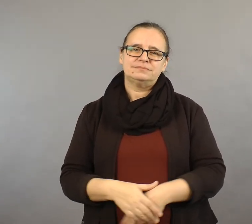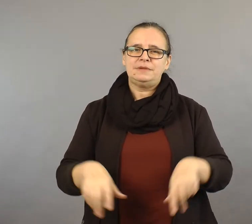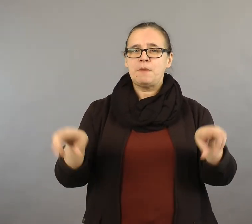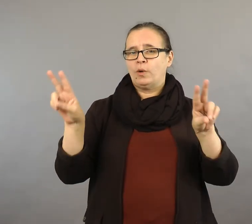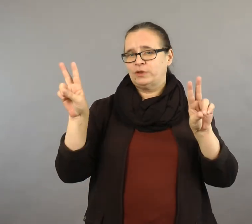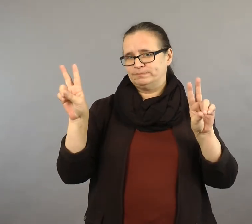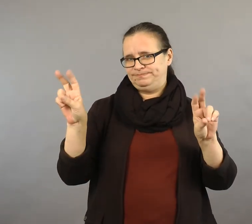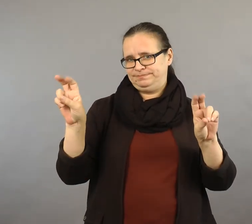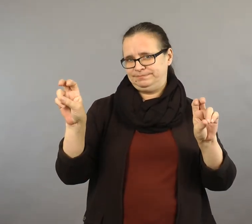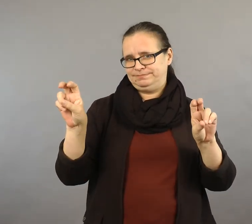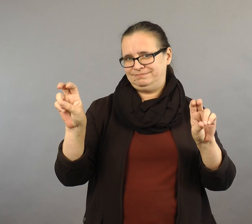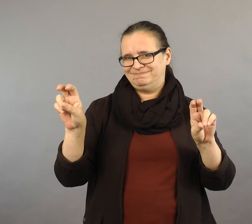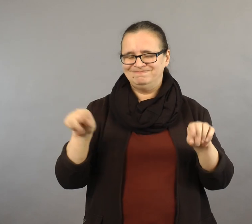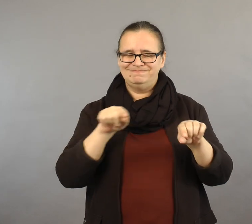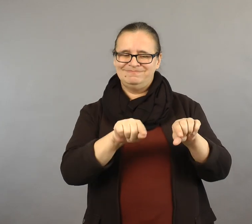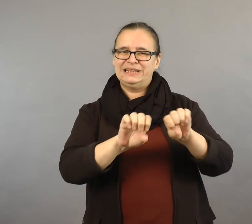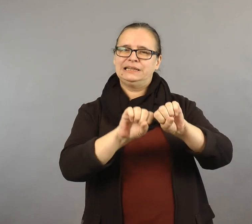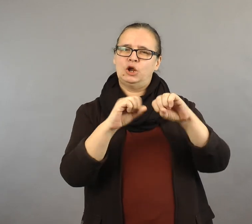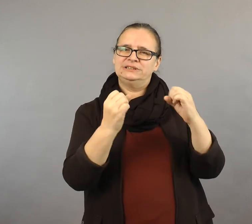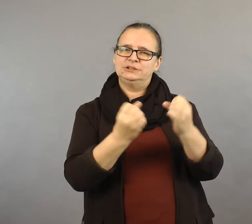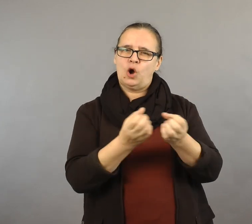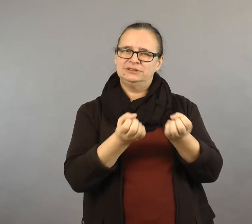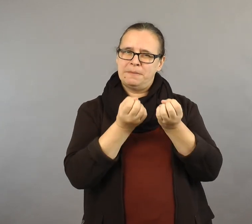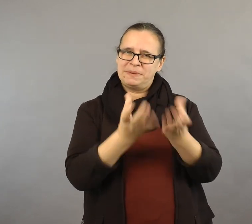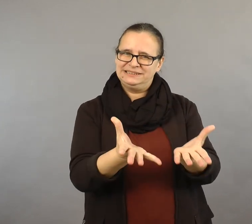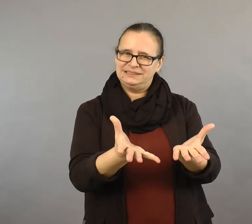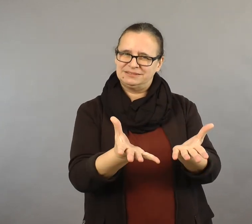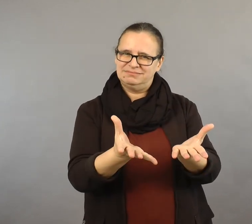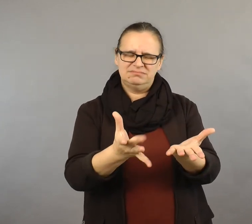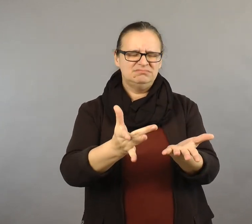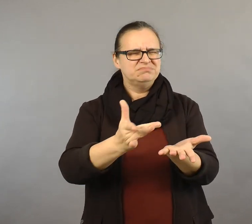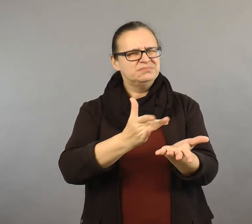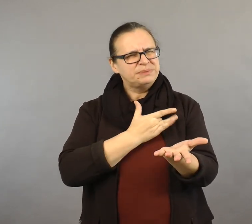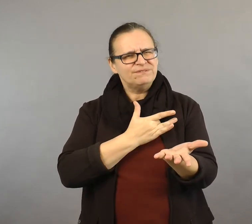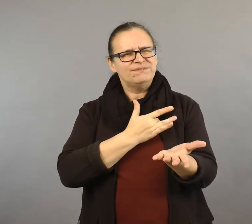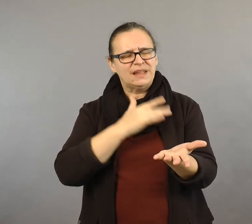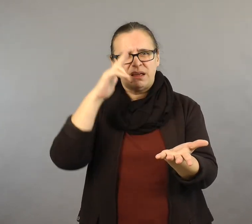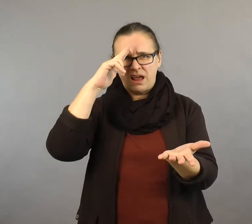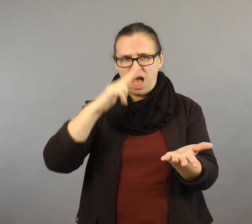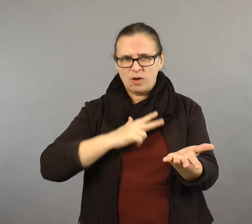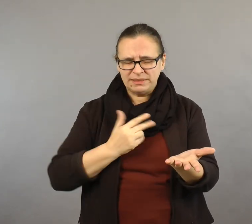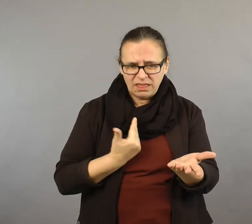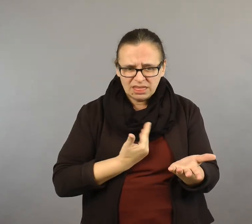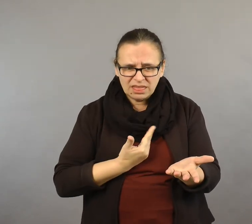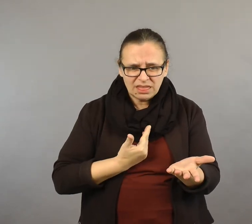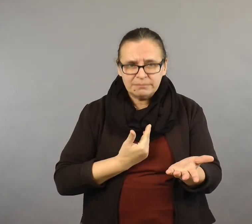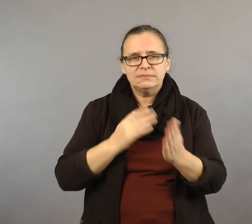Das Motto der Jahreslosung Wenn eine Situation passiert und mich betrifft Zweifelt mein Glaube